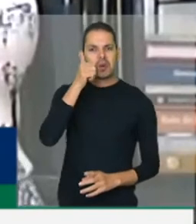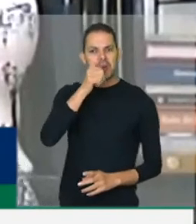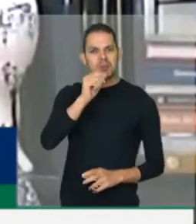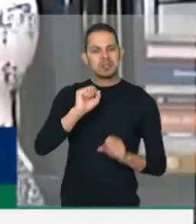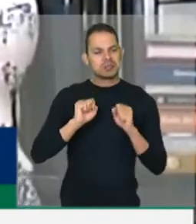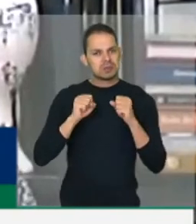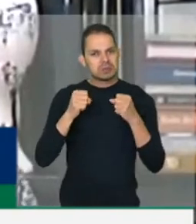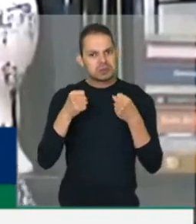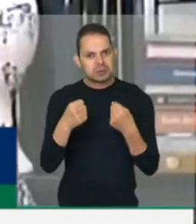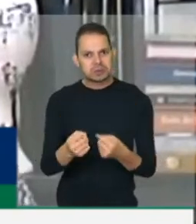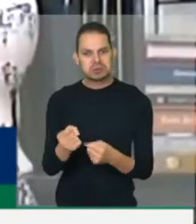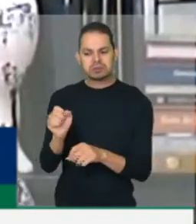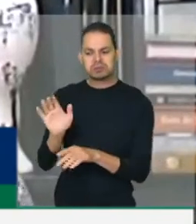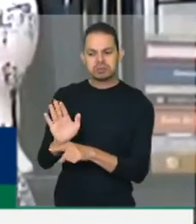HEROÍNAS NA CABECEIRA DOS